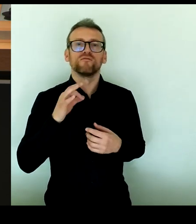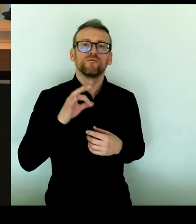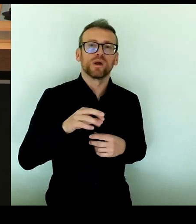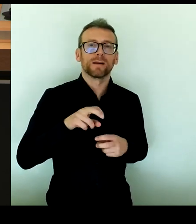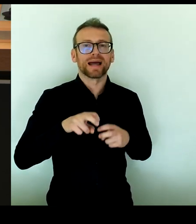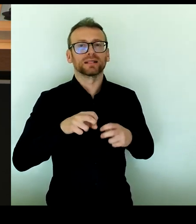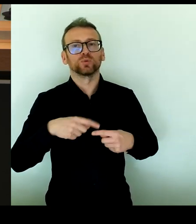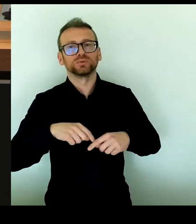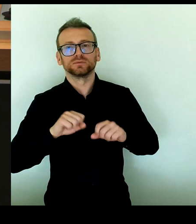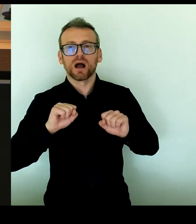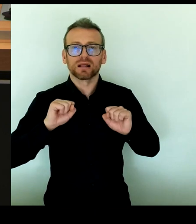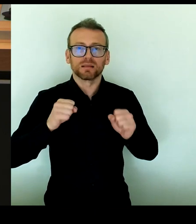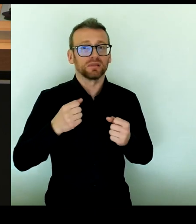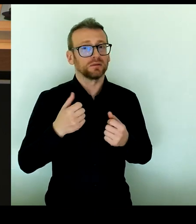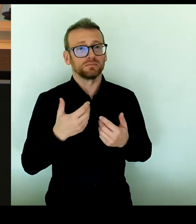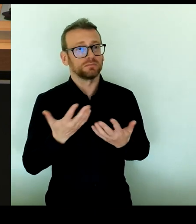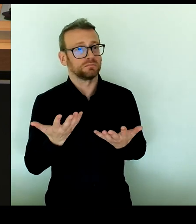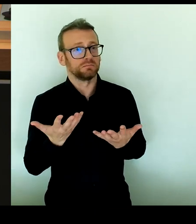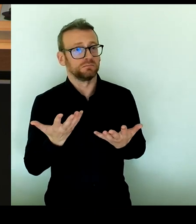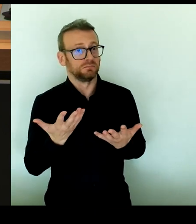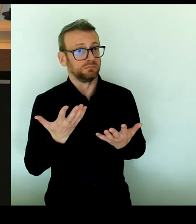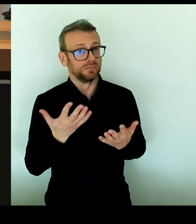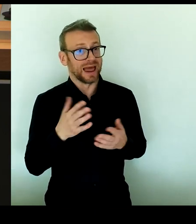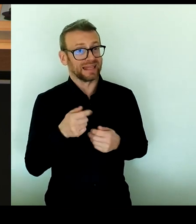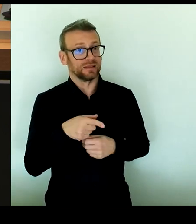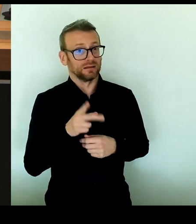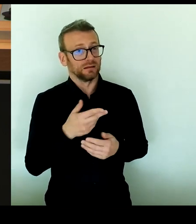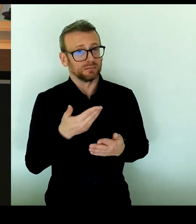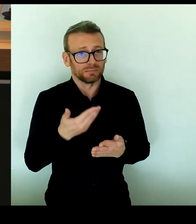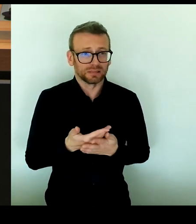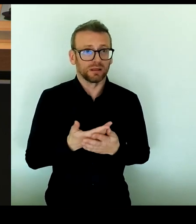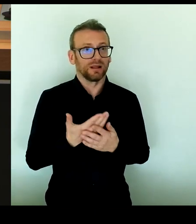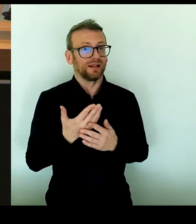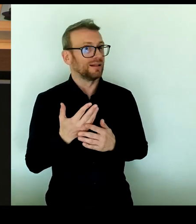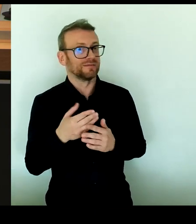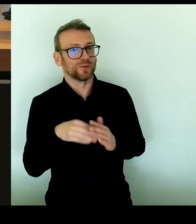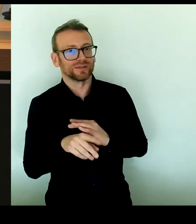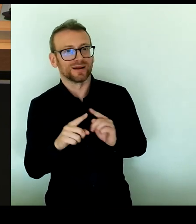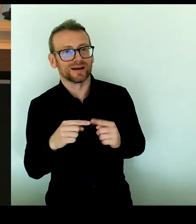beschäftigt sich ausschließlich mit landeseigenen Flächen. Andere Flächen müssen